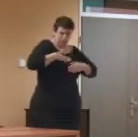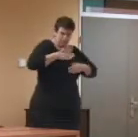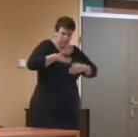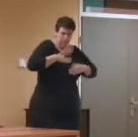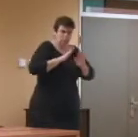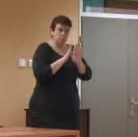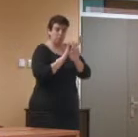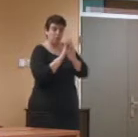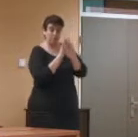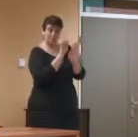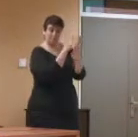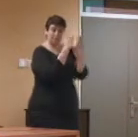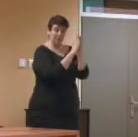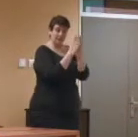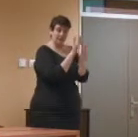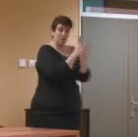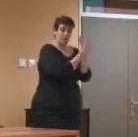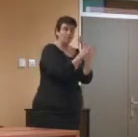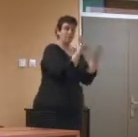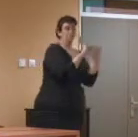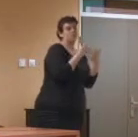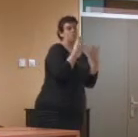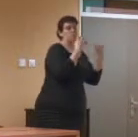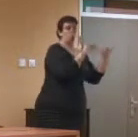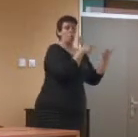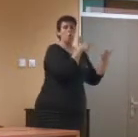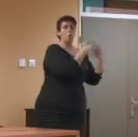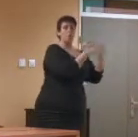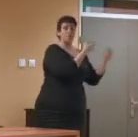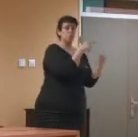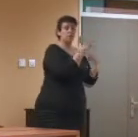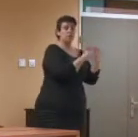llevaba la grabadora y estaba dentro de